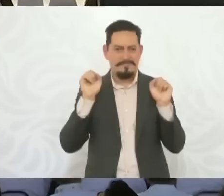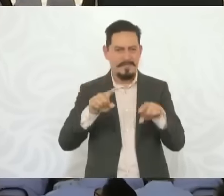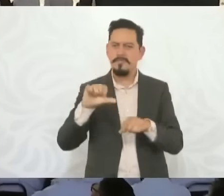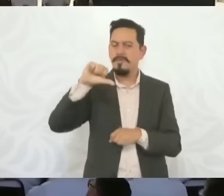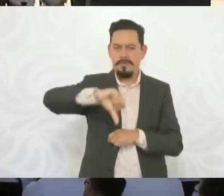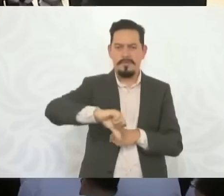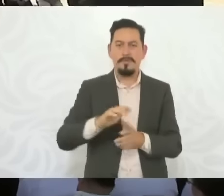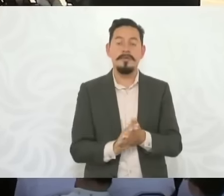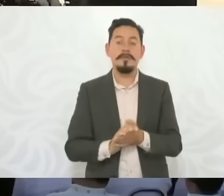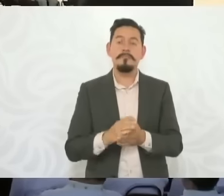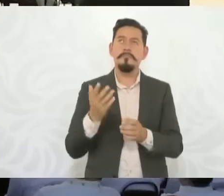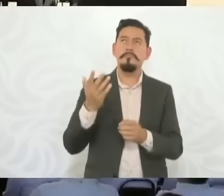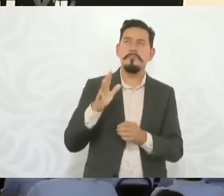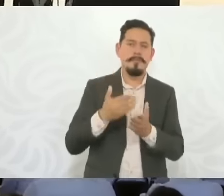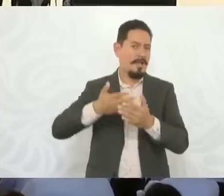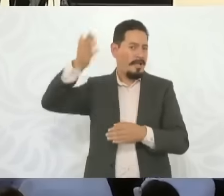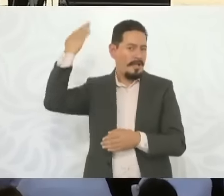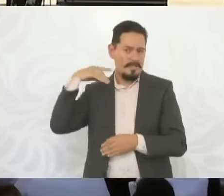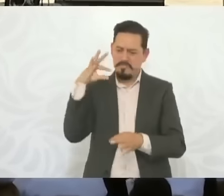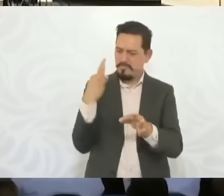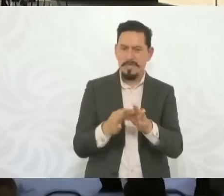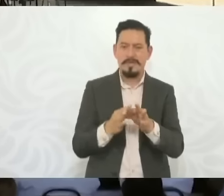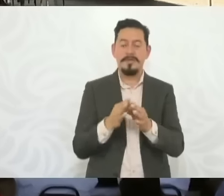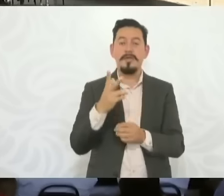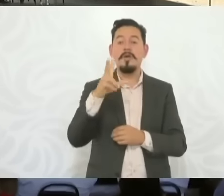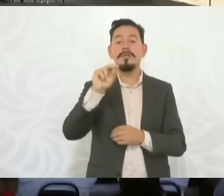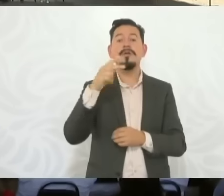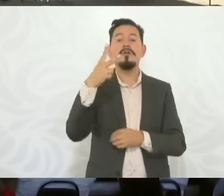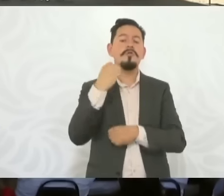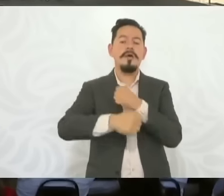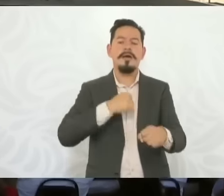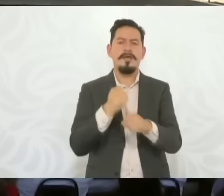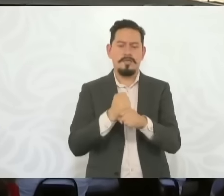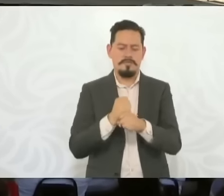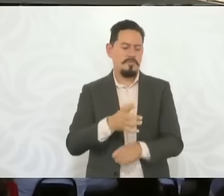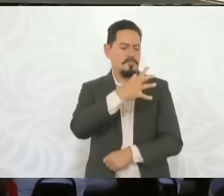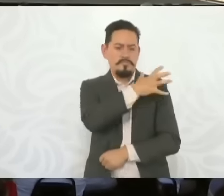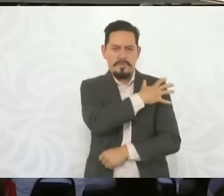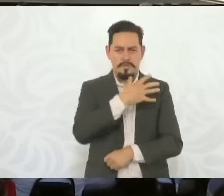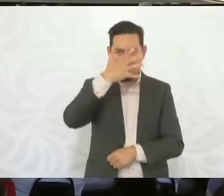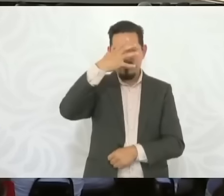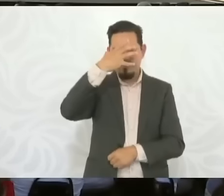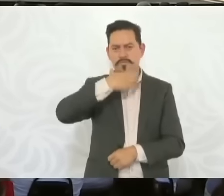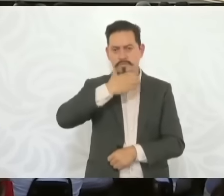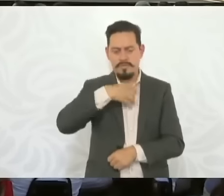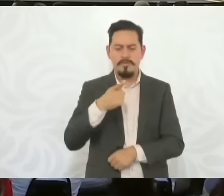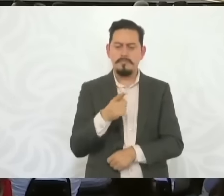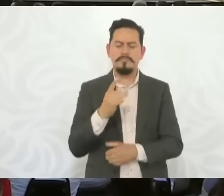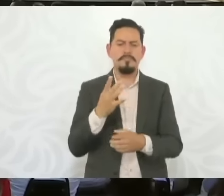Hace exactamente 88 años, el general Cárdenas tomaba una de las decisiones más trascendentes